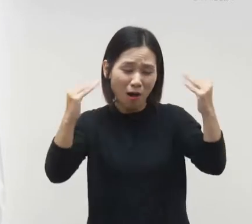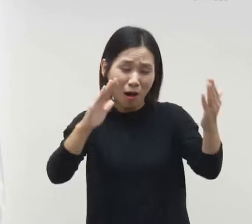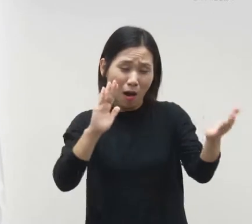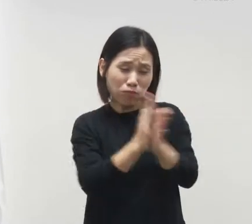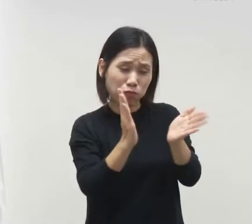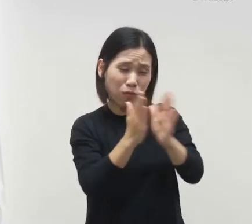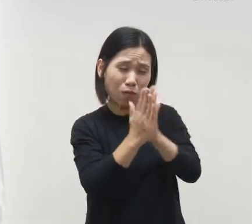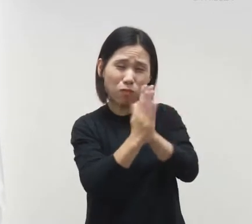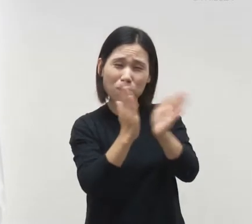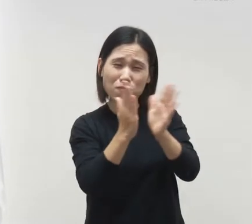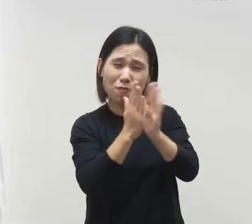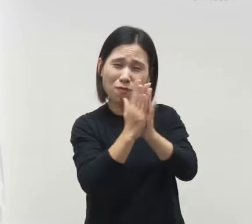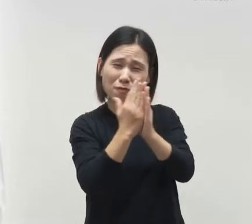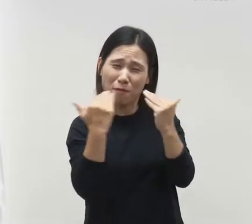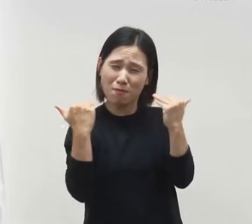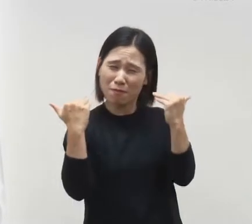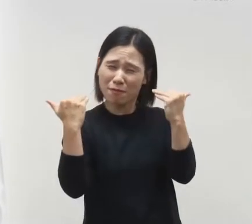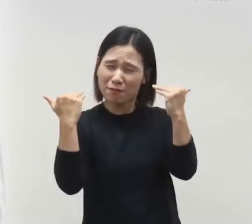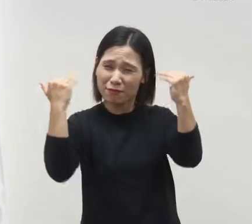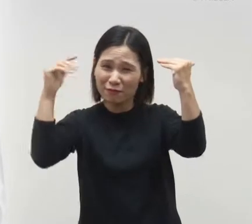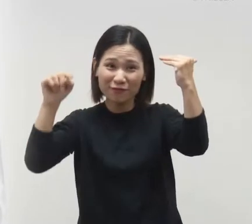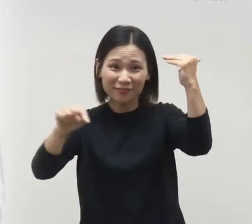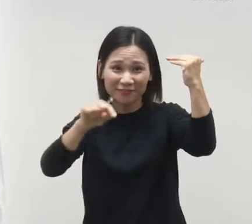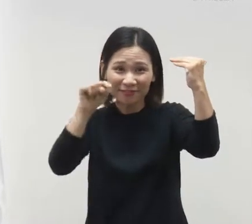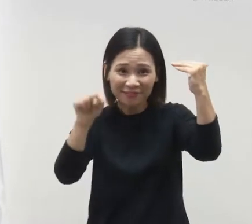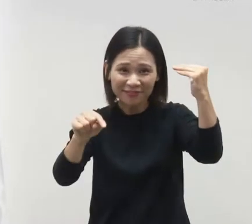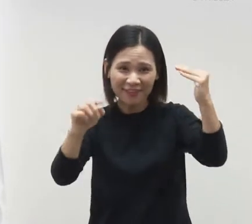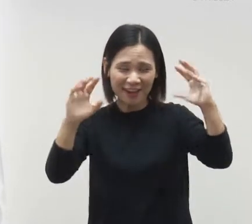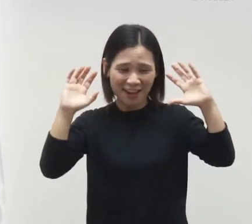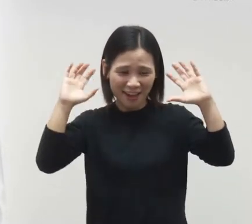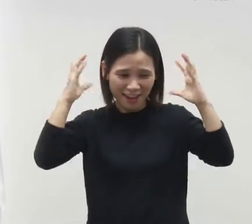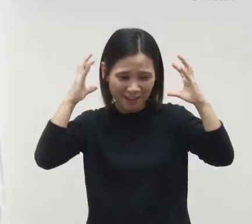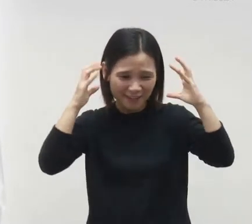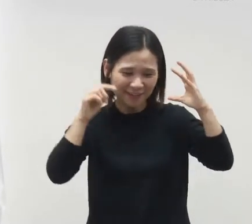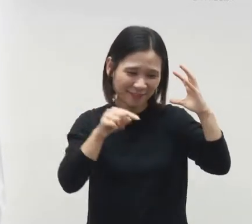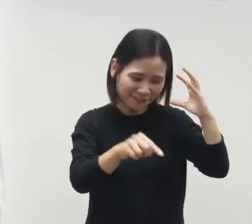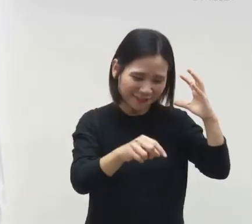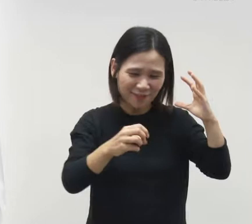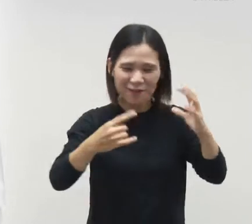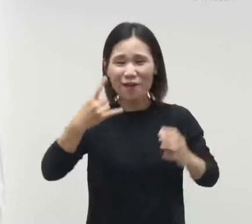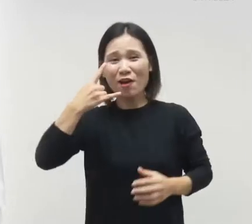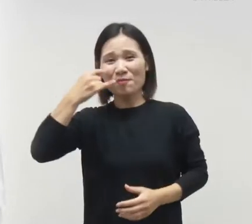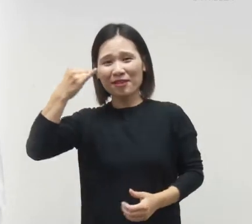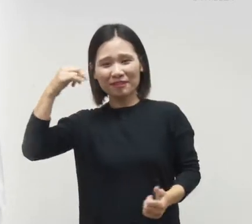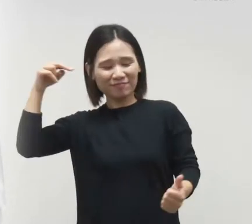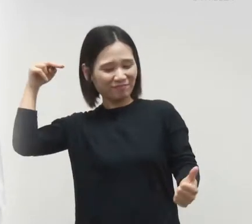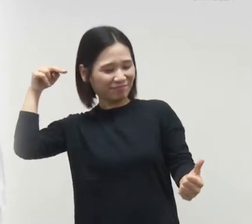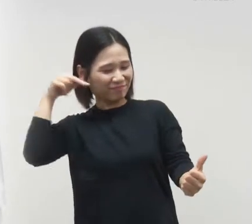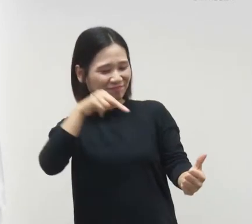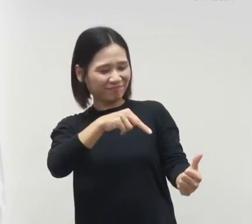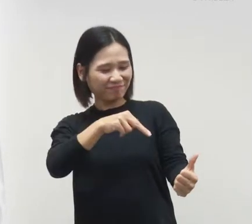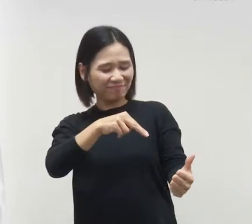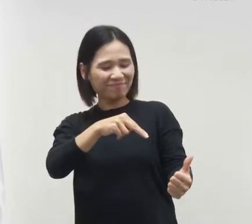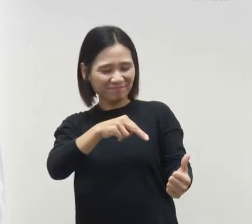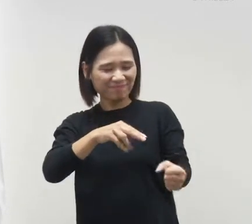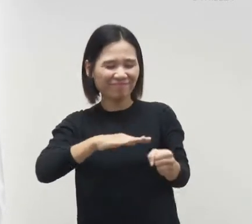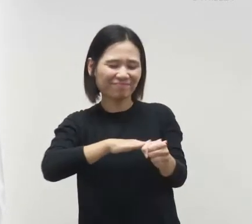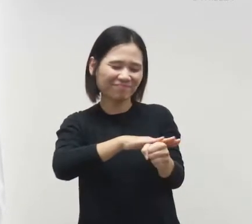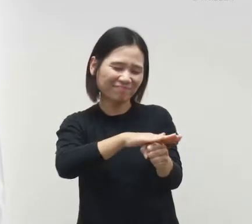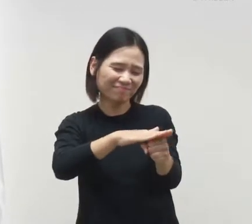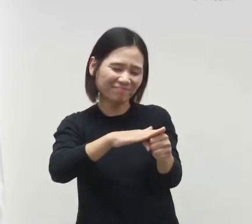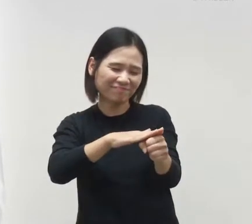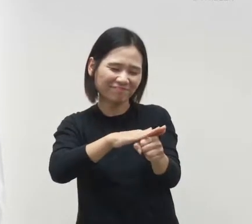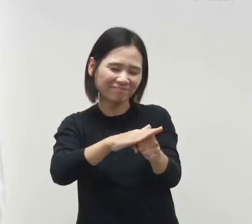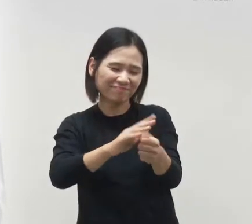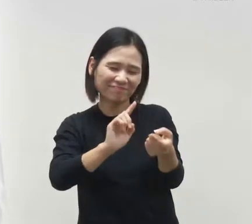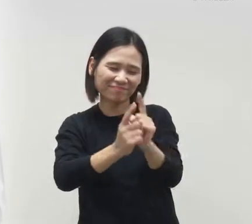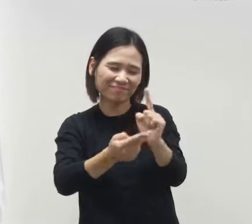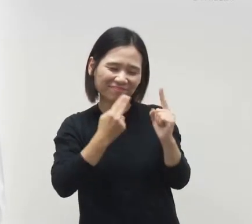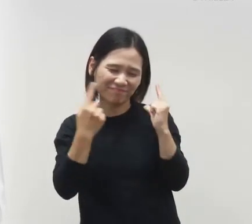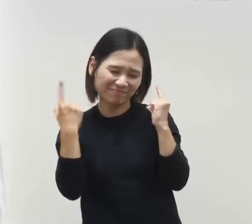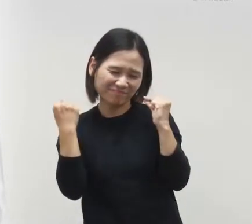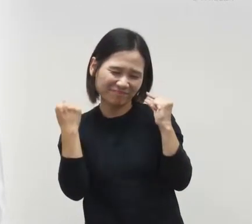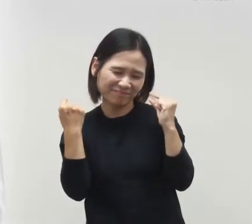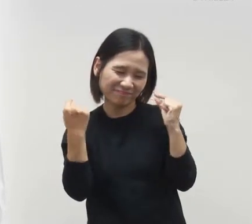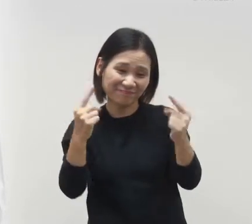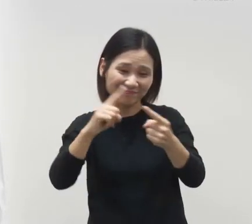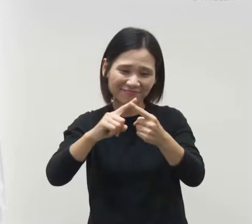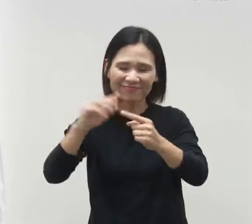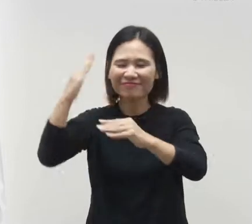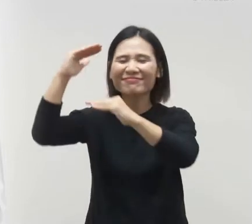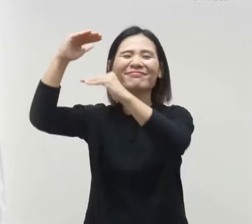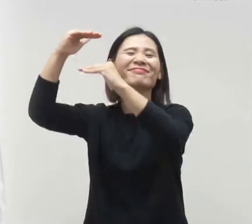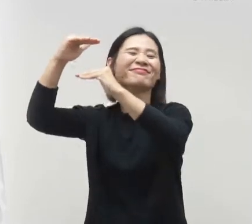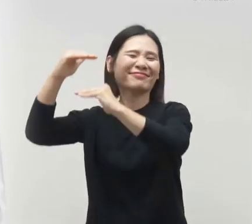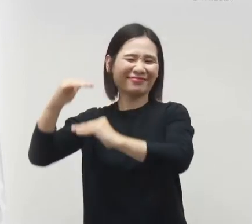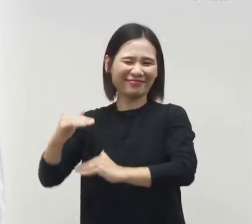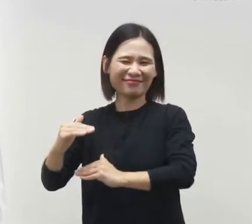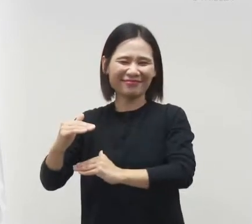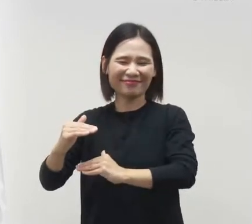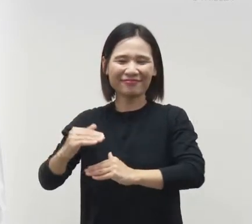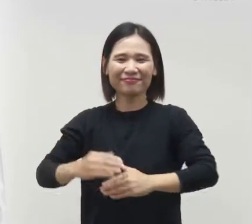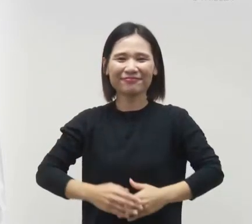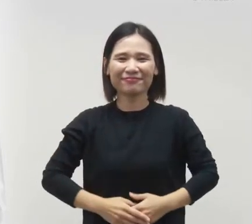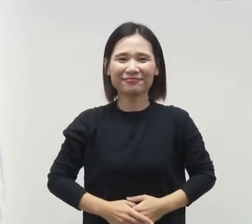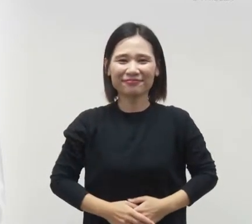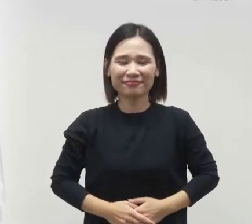변화무쌍한 성장 과정 중에서 아이에 대한 엄마의 변함없는 사랑을 이야기한다.